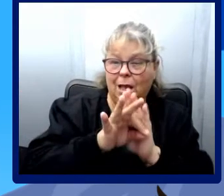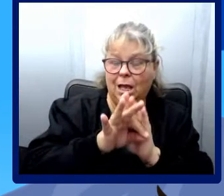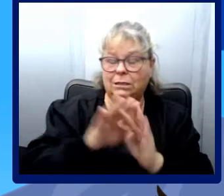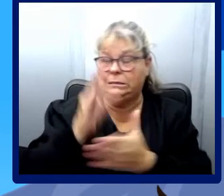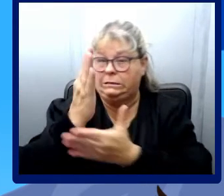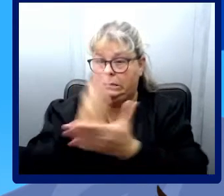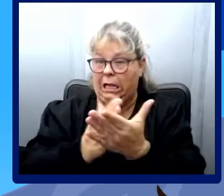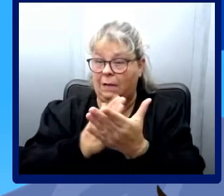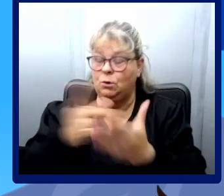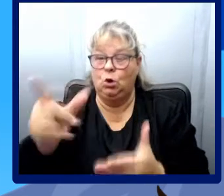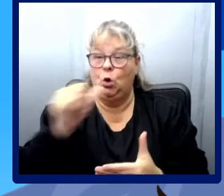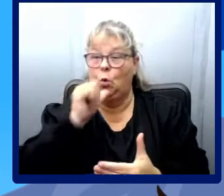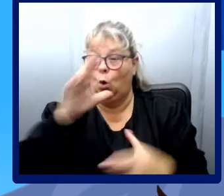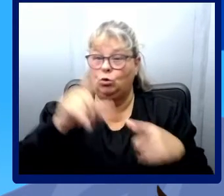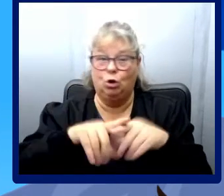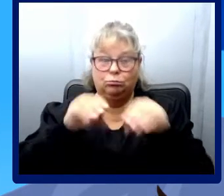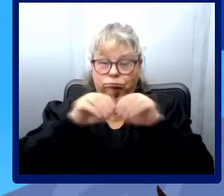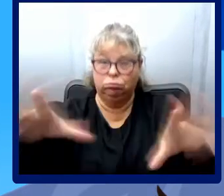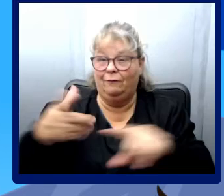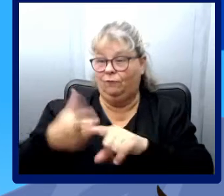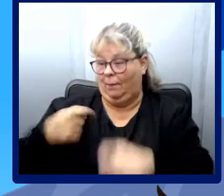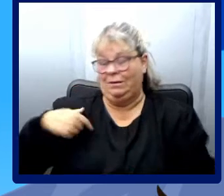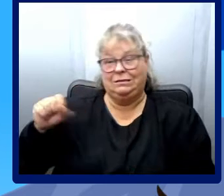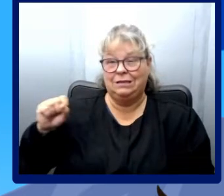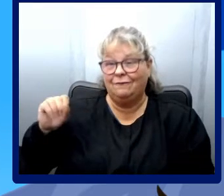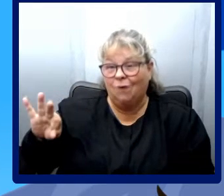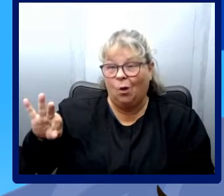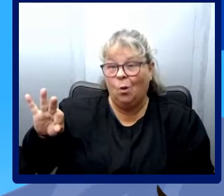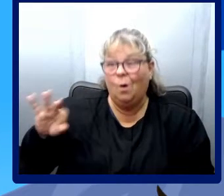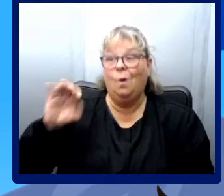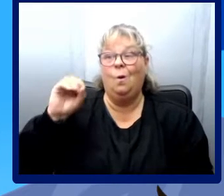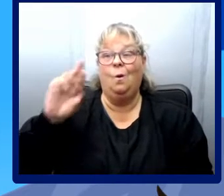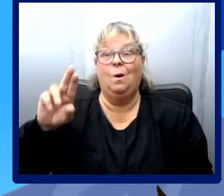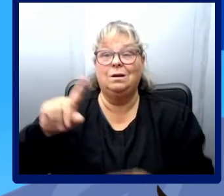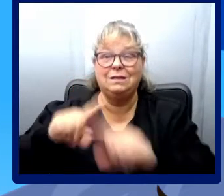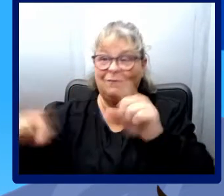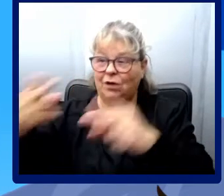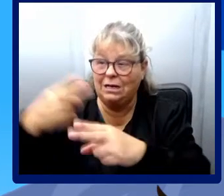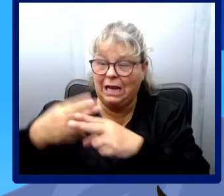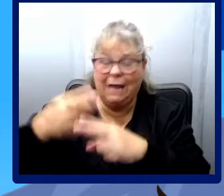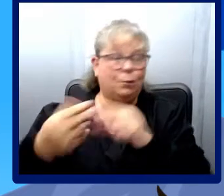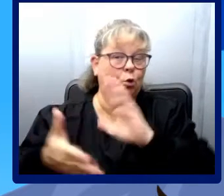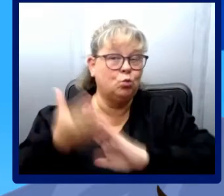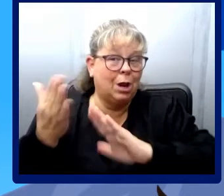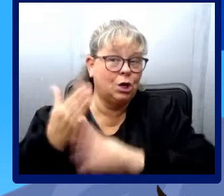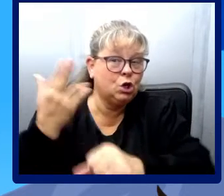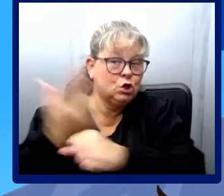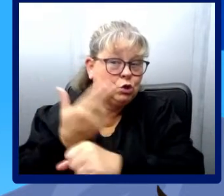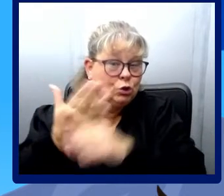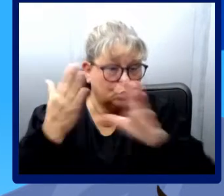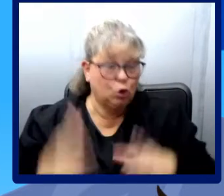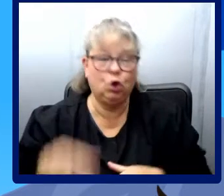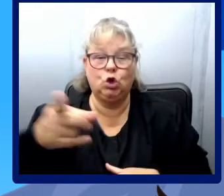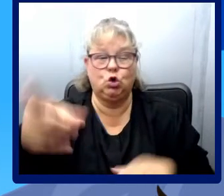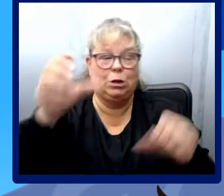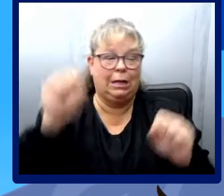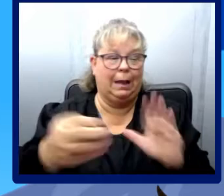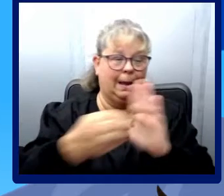si no quieren que venga de Salesforce o desde una dirección no definida, como la de un usuario. Pueden definir tal vez la dirección de correo electrónico del administrador,